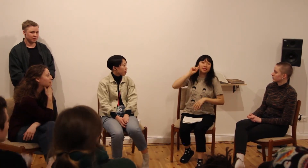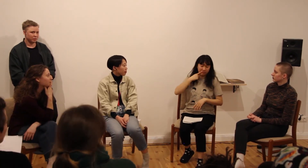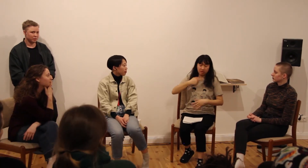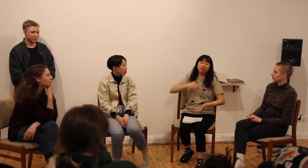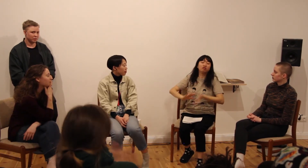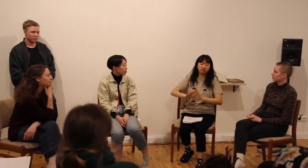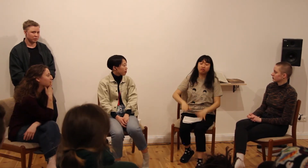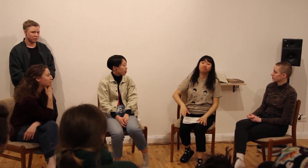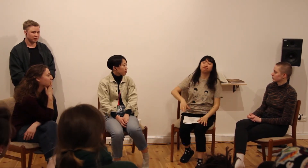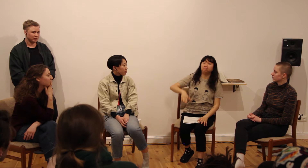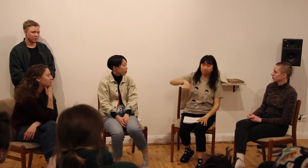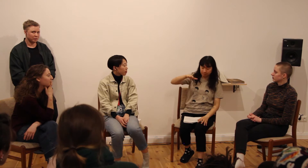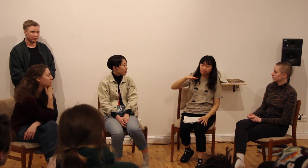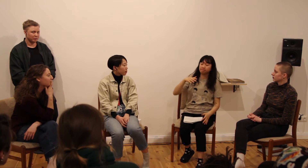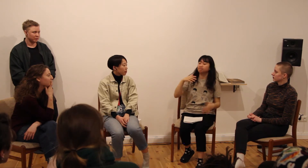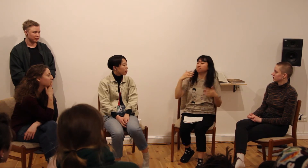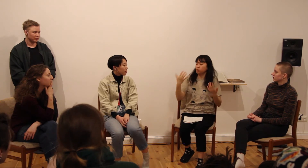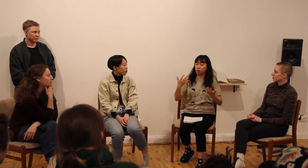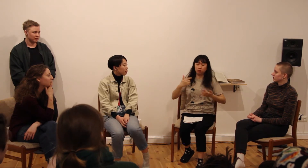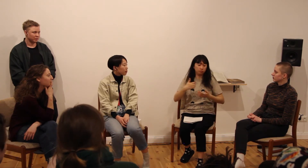Also nur für Hörende Menschen zu Information.